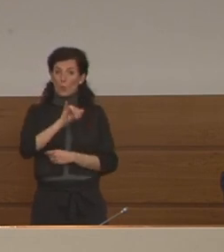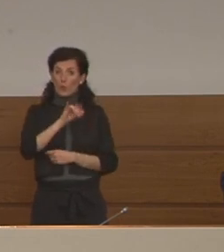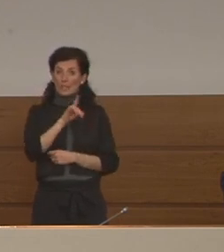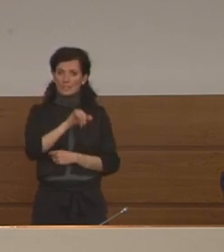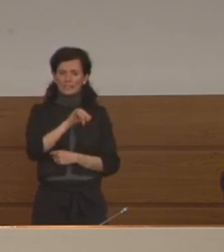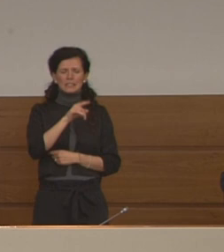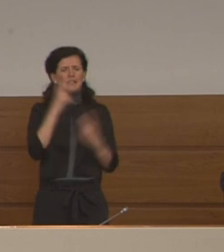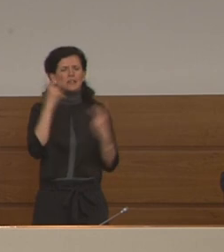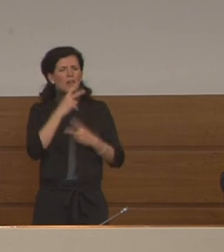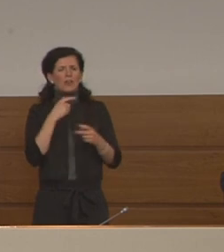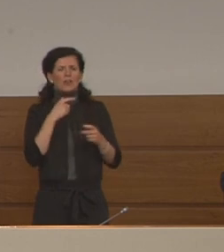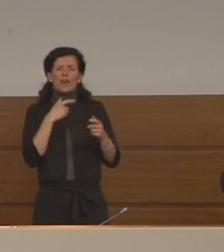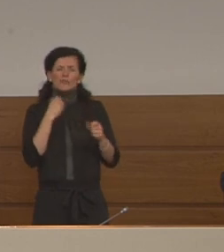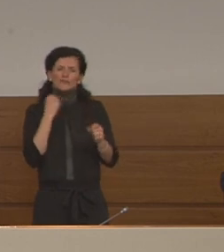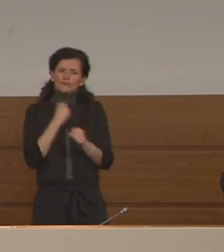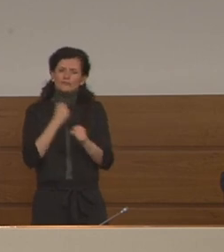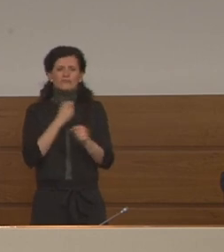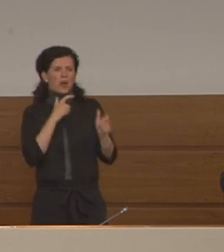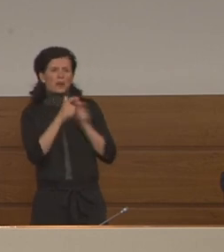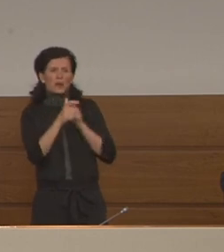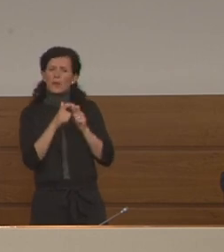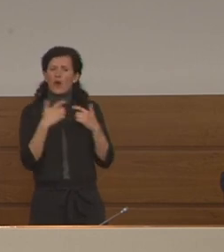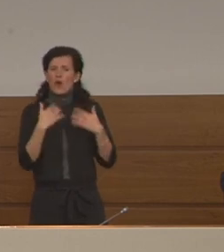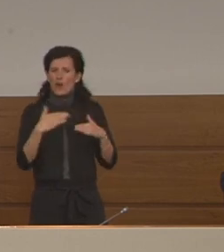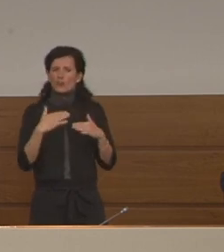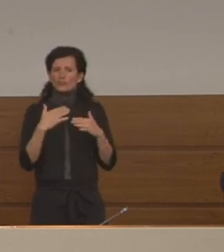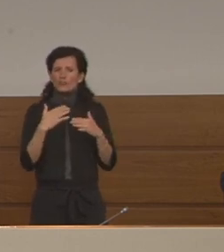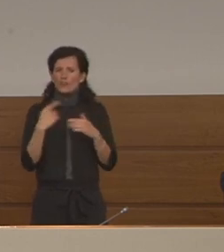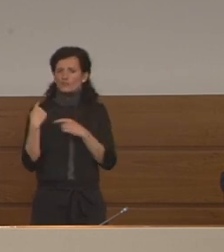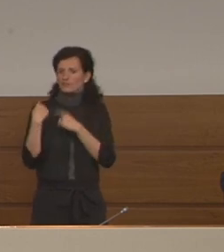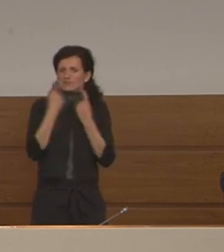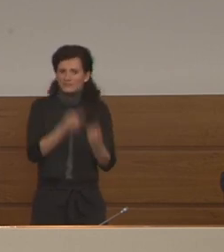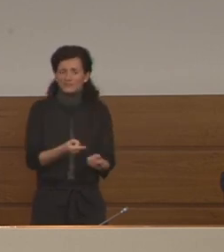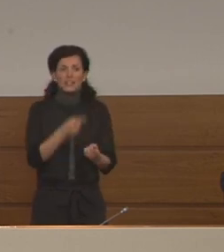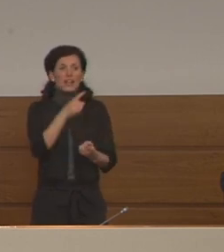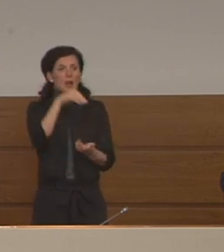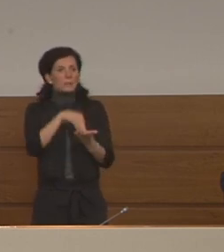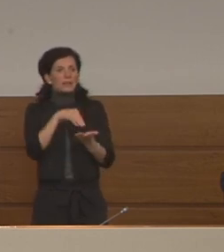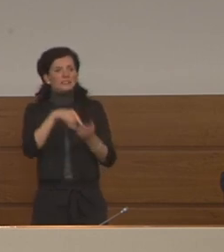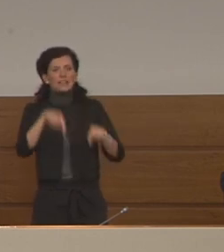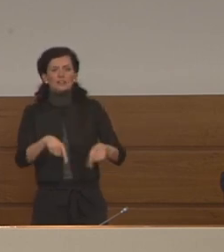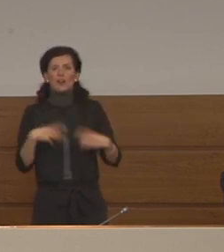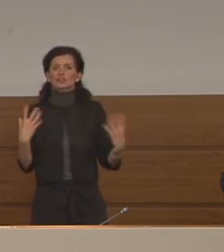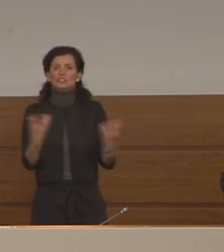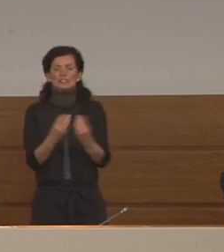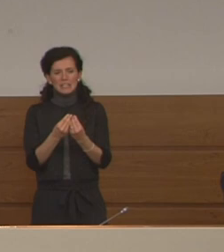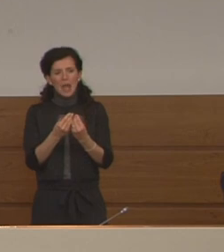rapporto e la sua presenza mi permette di dire in apertura di questa conferenza